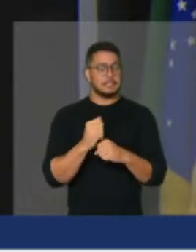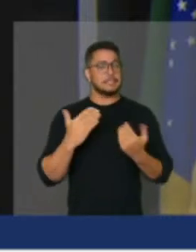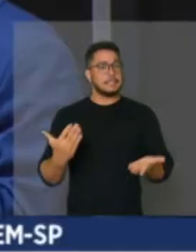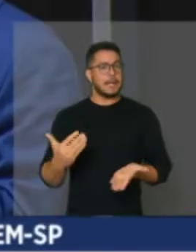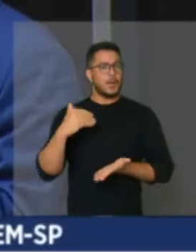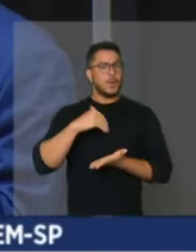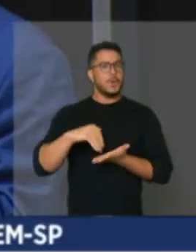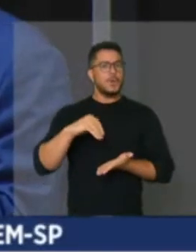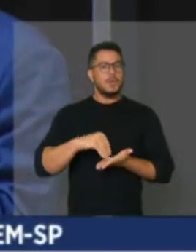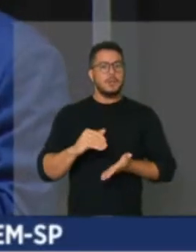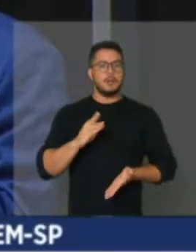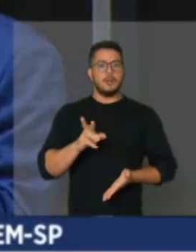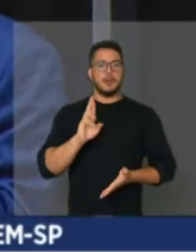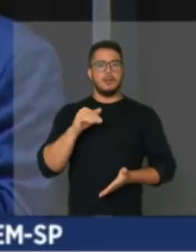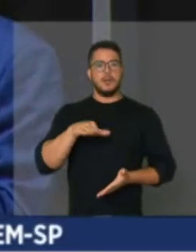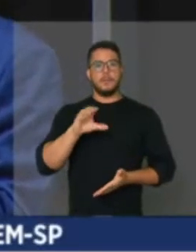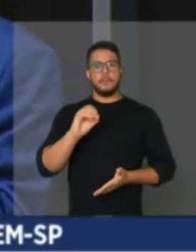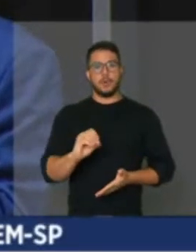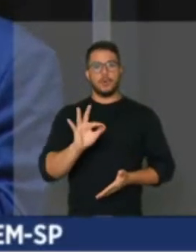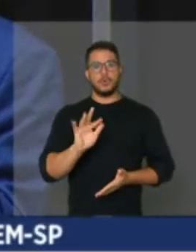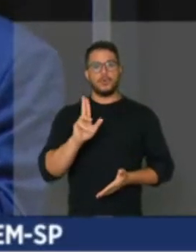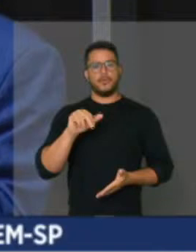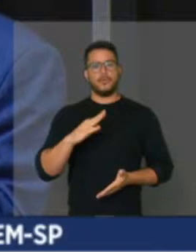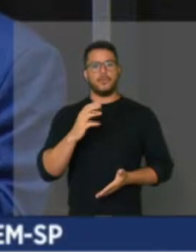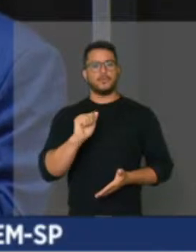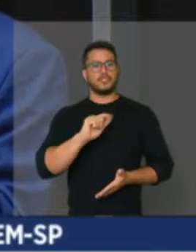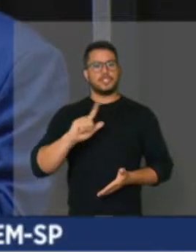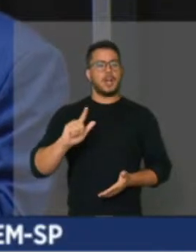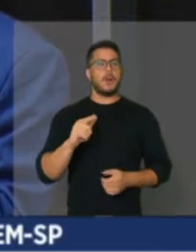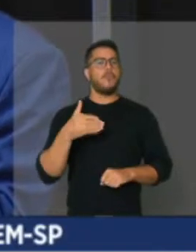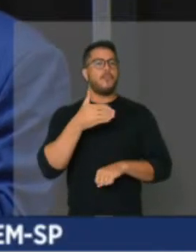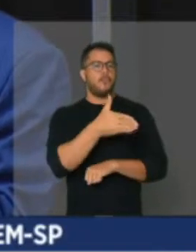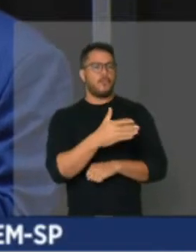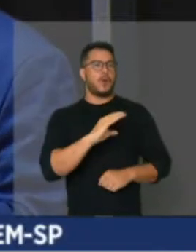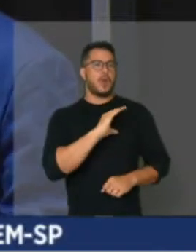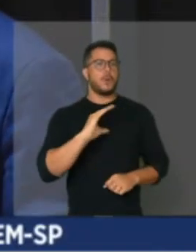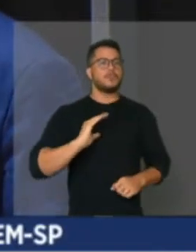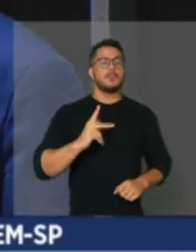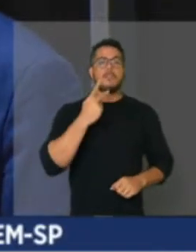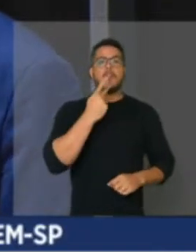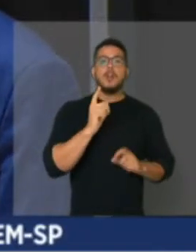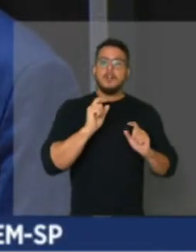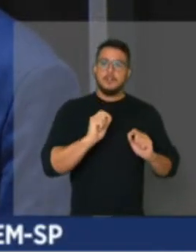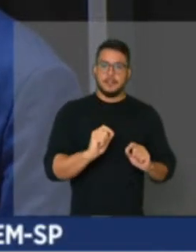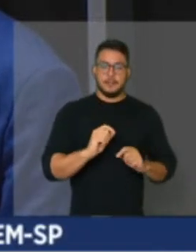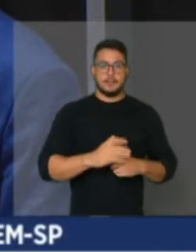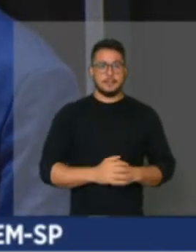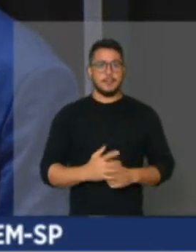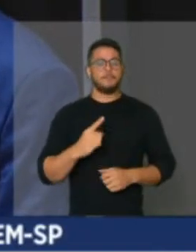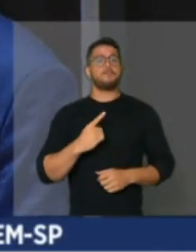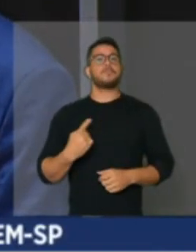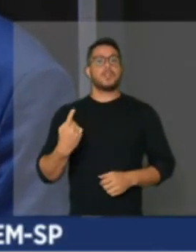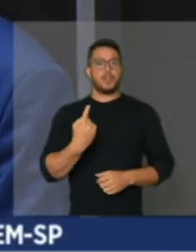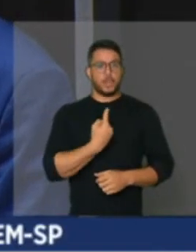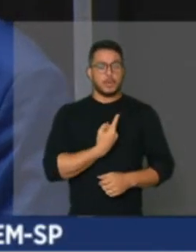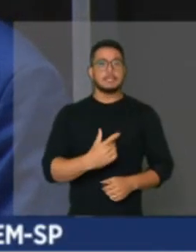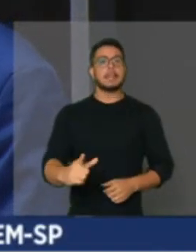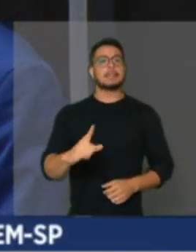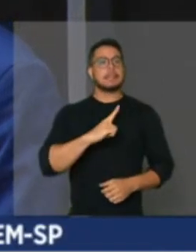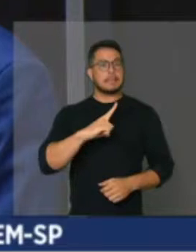PRECATÓRIOS E DISSE COM TODAS AS PALAVRAS NÓS TEMOS DINHEIRO PARA PAGAR O PROBLEMA NÃO É DINHEIRO PARA PAGAR. A GENTE DISSE: UÉ , PRECATÓRIO